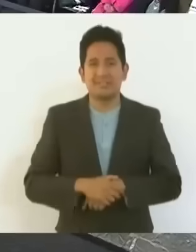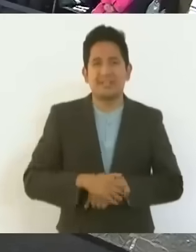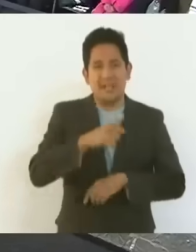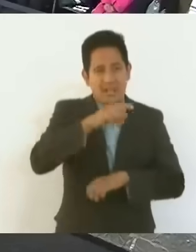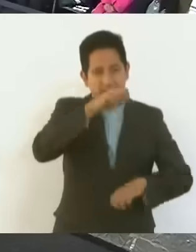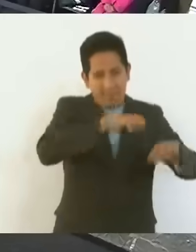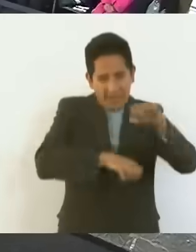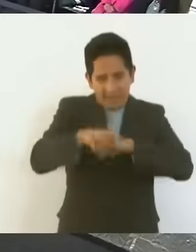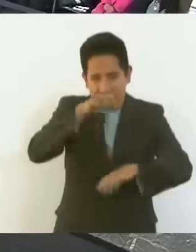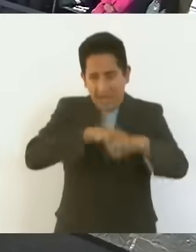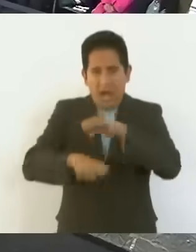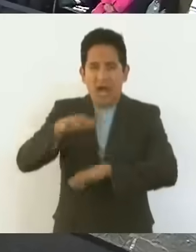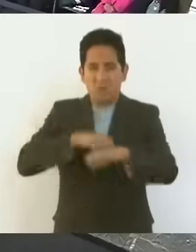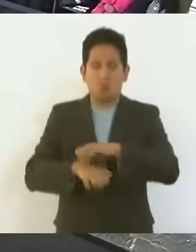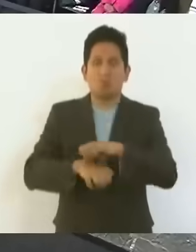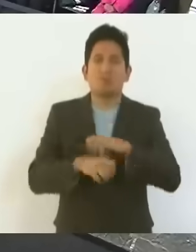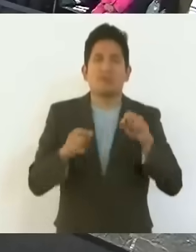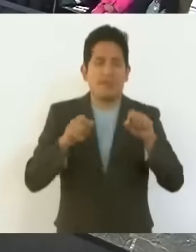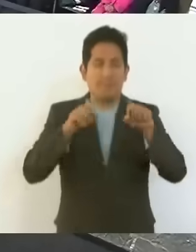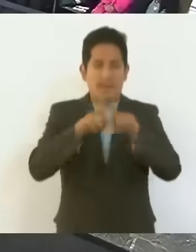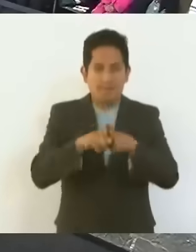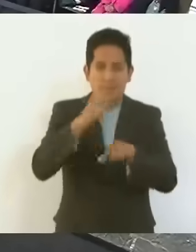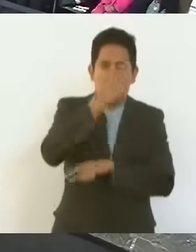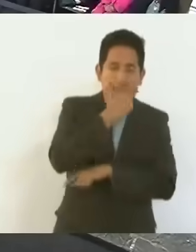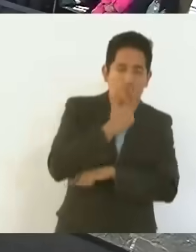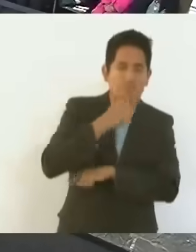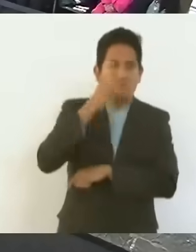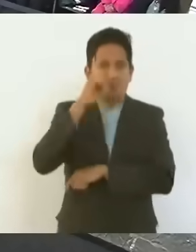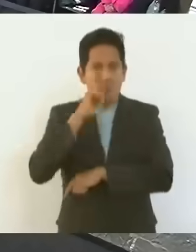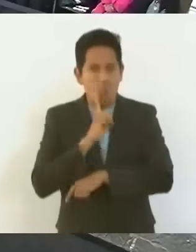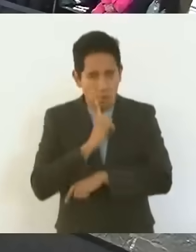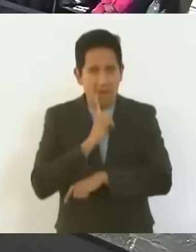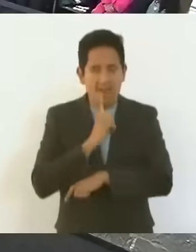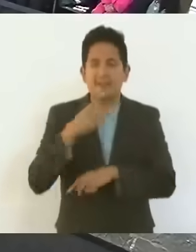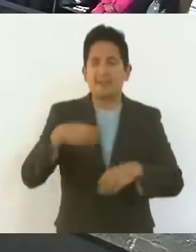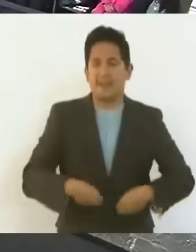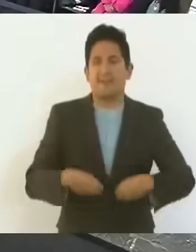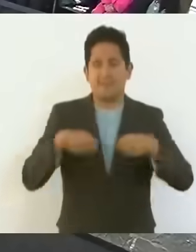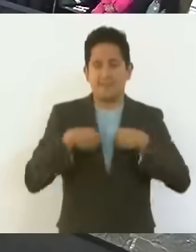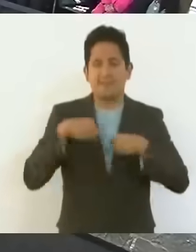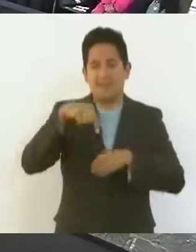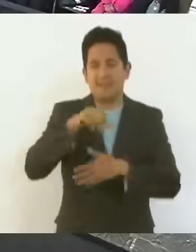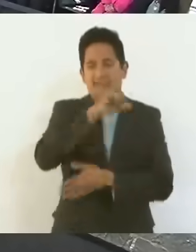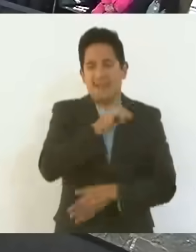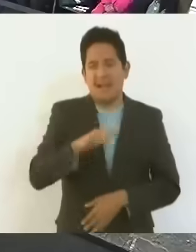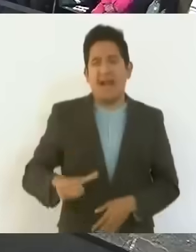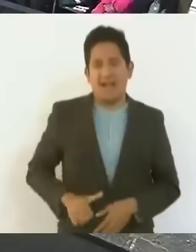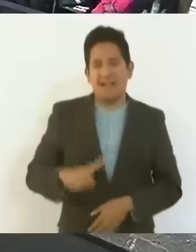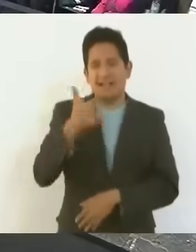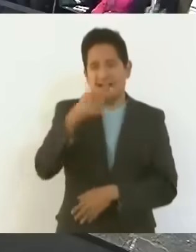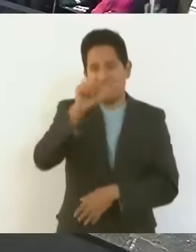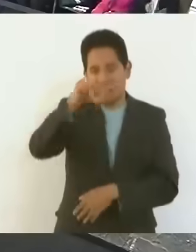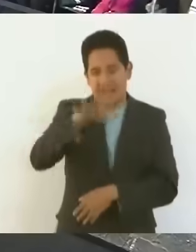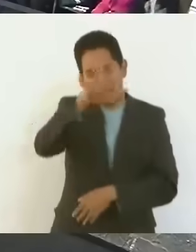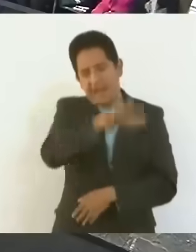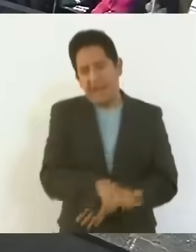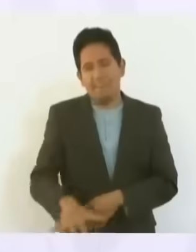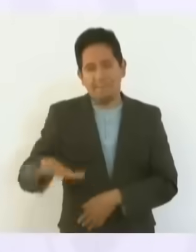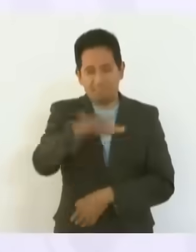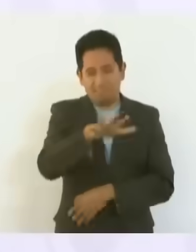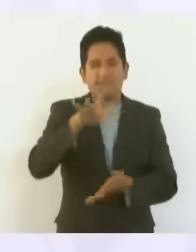y también mujeres de aquí de la alcaldía Gustavo Amadero. Gracias por recibirnos.